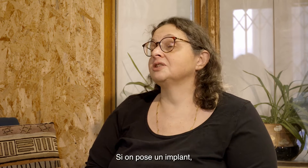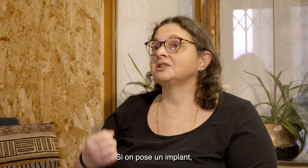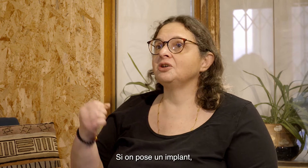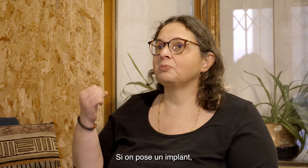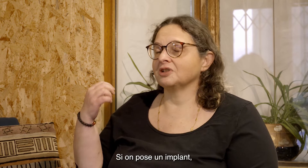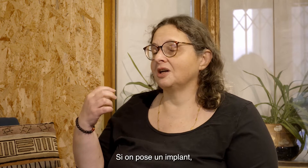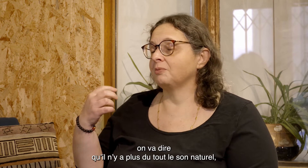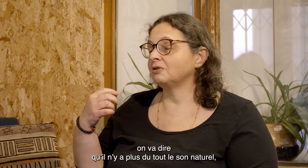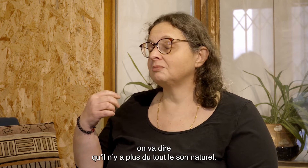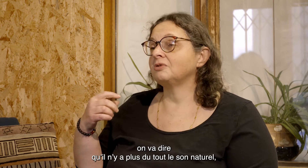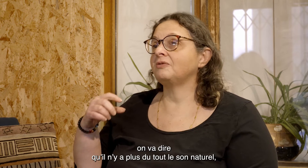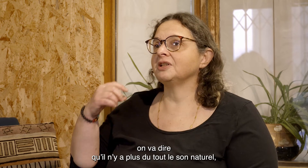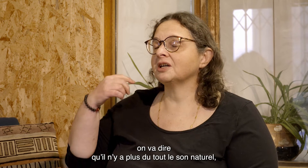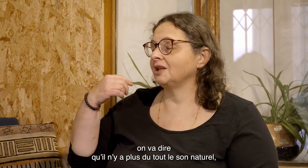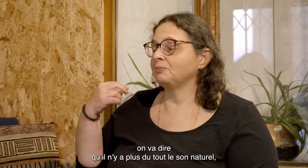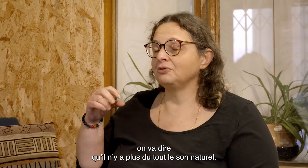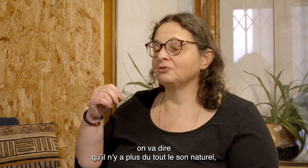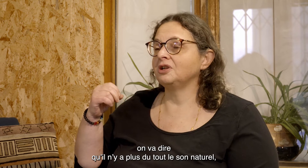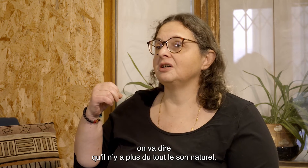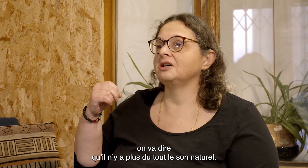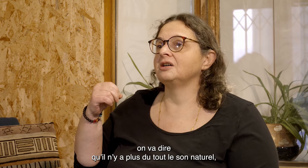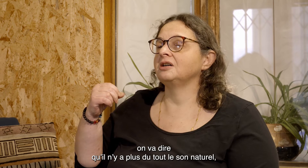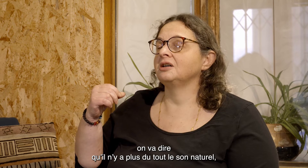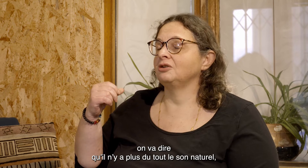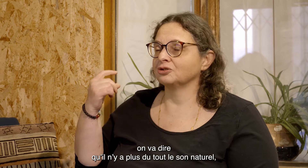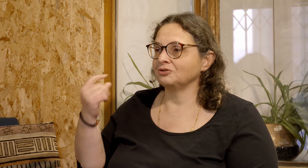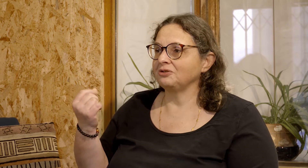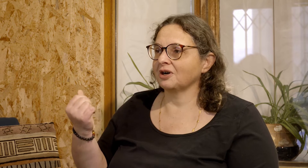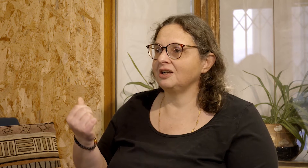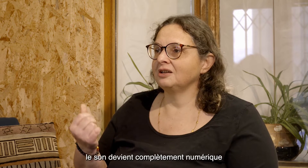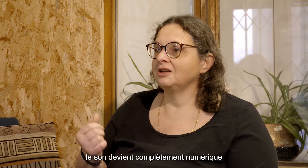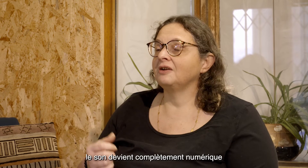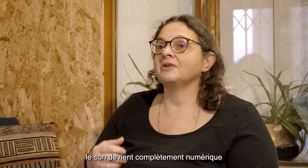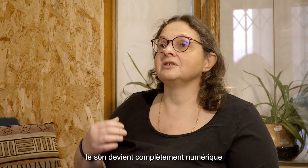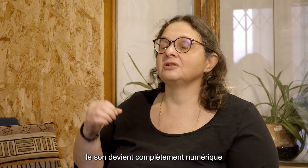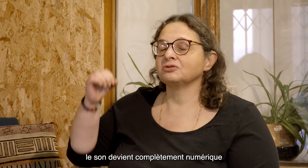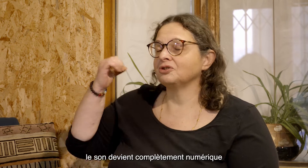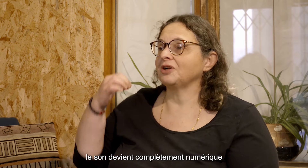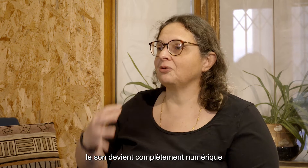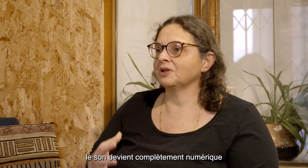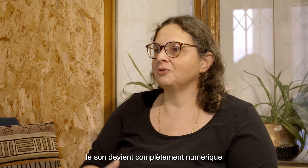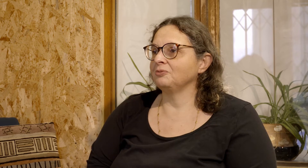Si on pose un implant, on va dire qu’il n’y a plus du tout le son naturel, le son devient complètement numérique